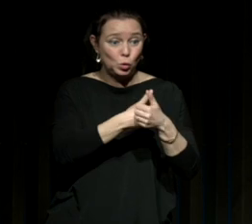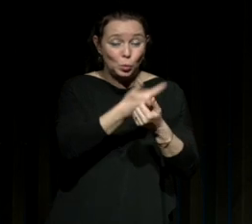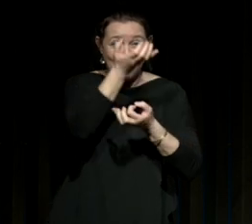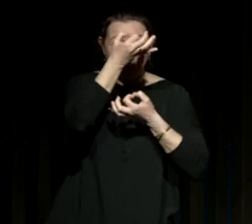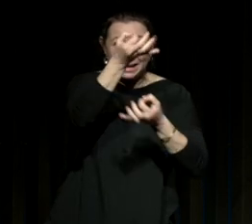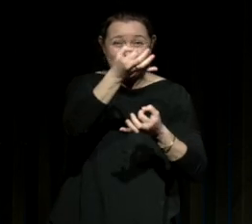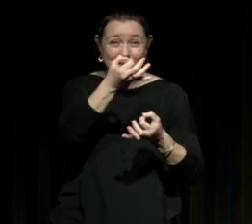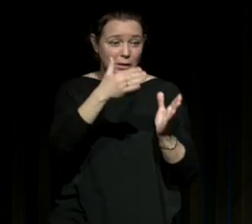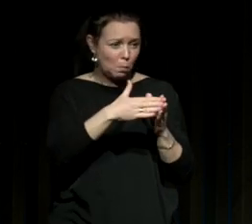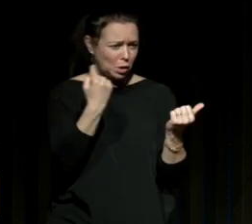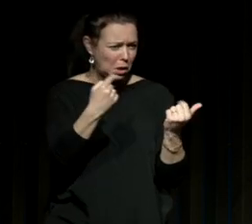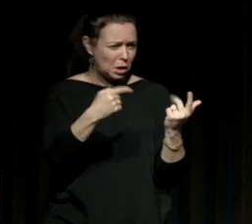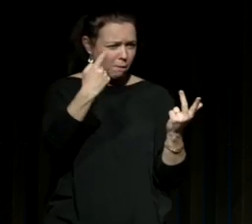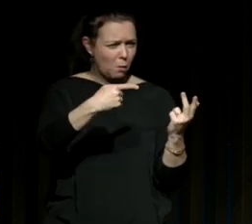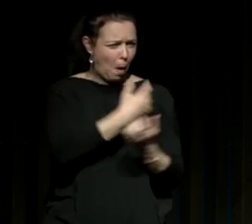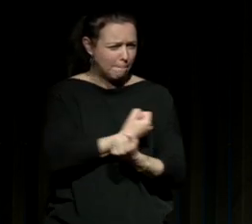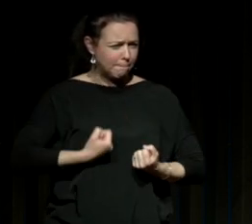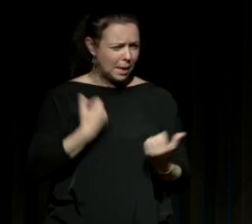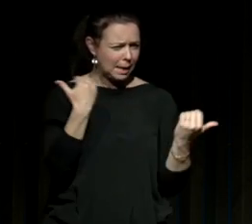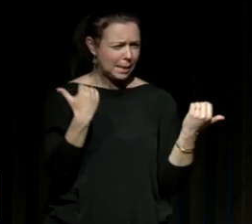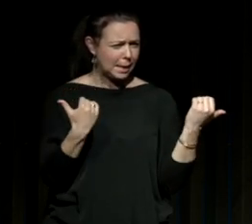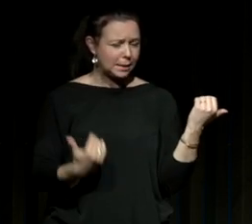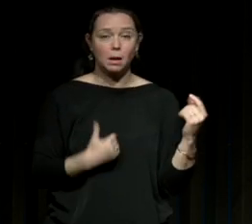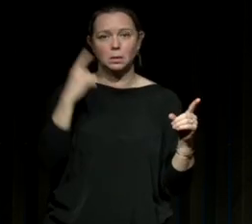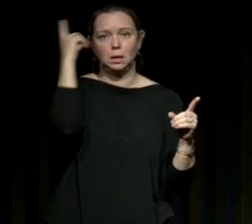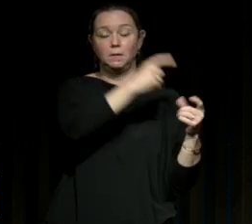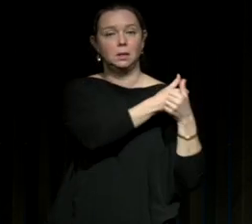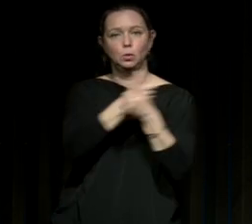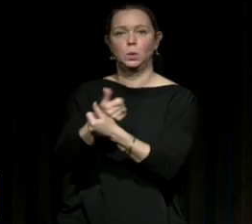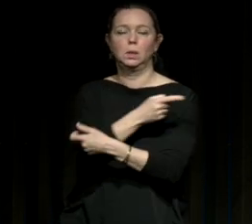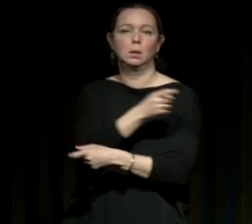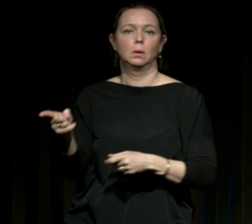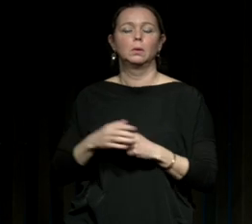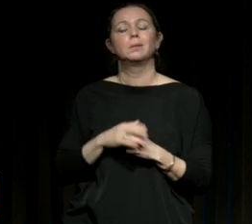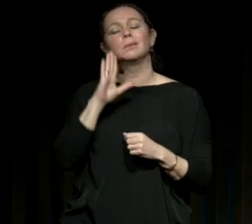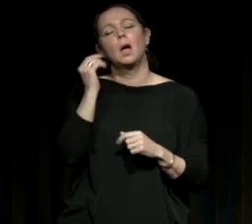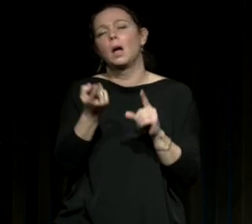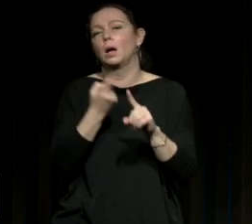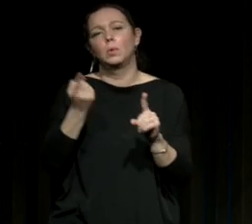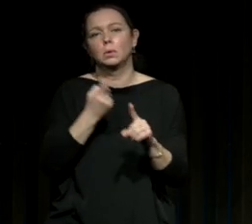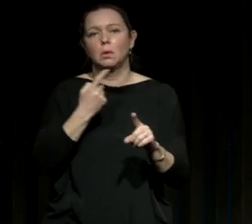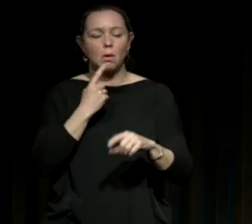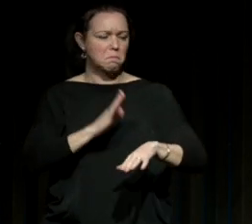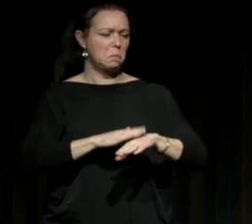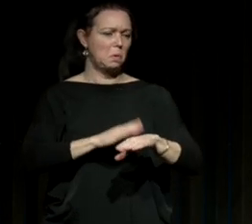demandait de faire donc c'est important de ne pas s'acharner à donner des conseils trop précis trop